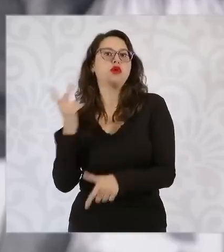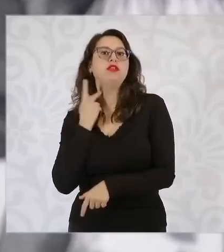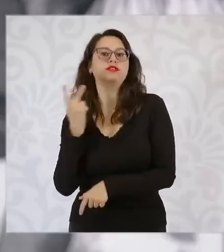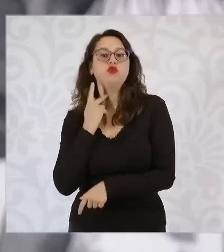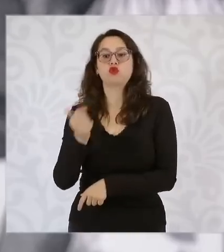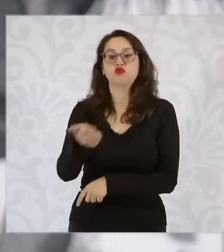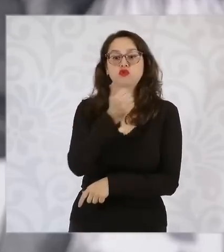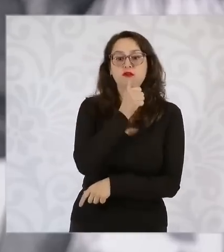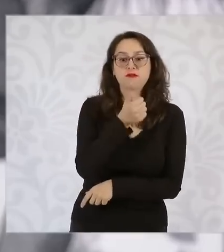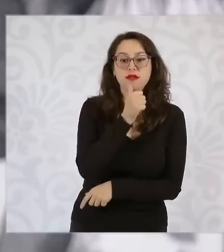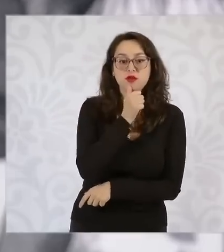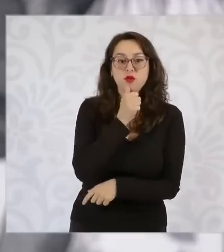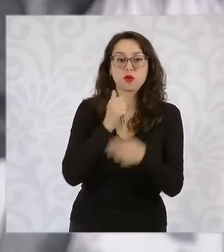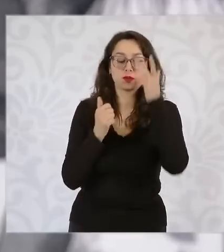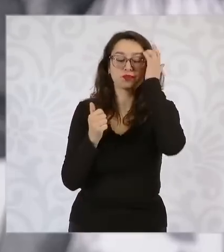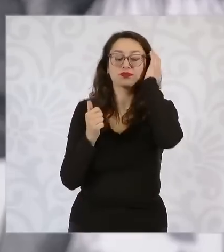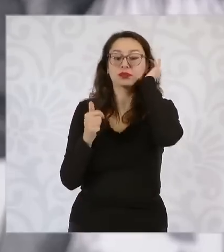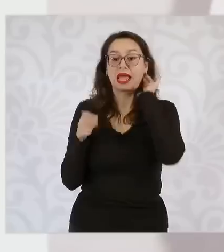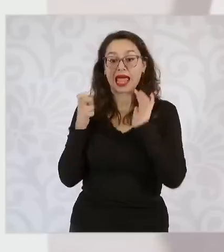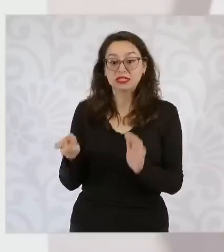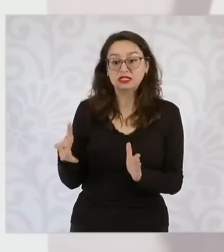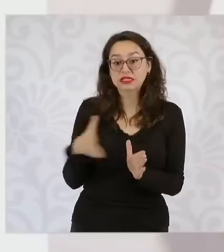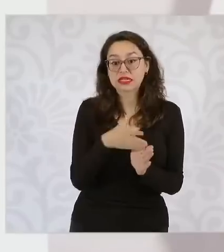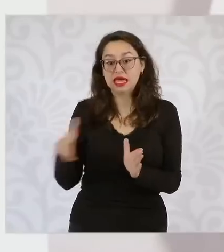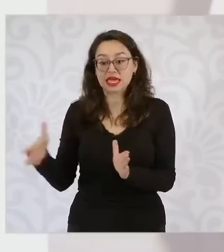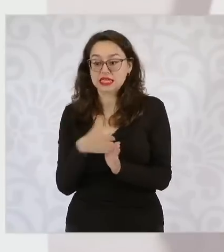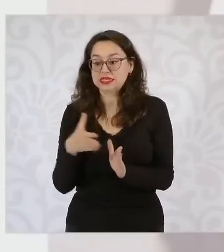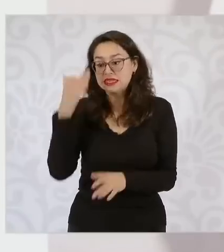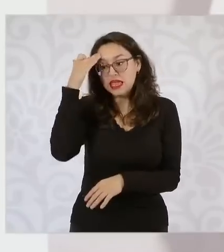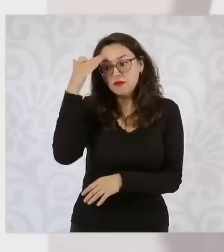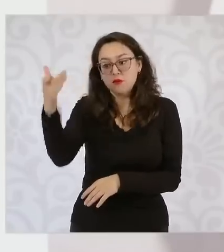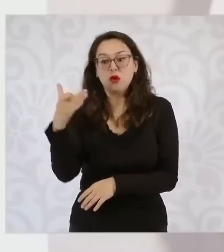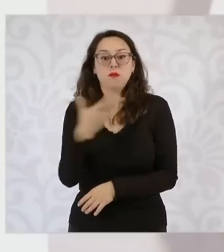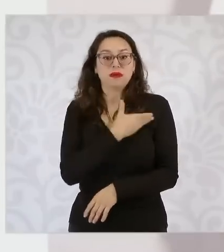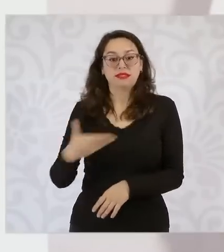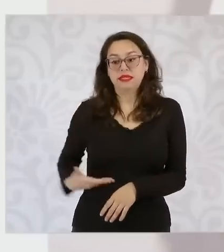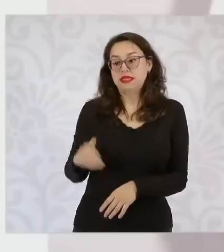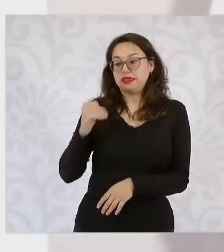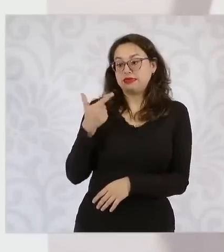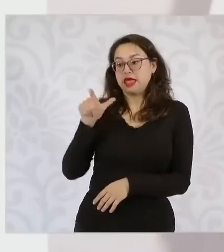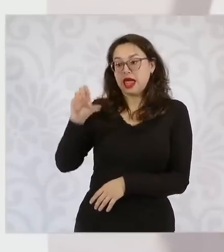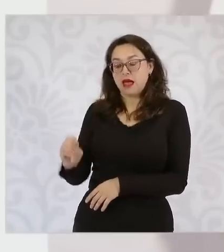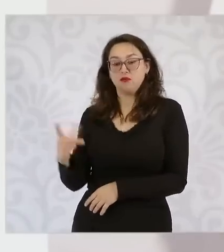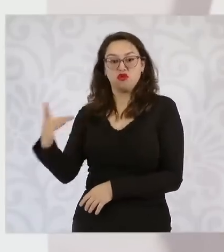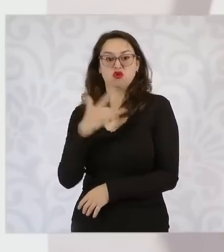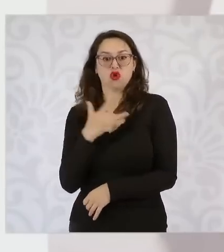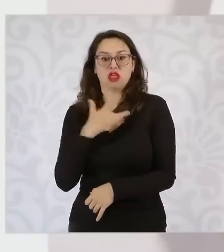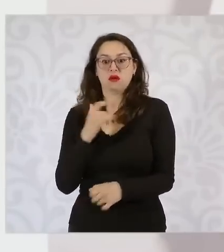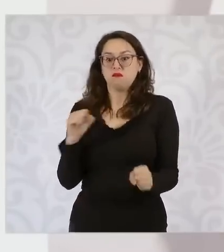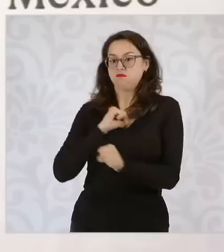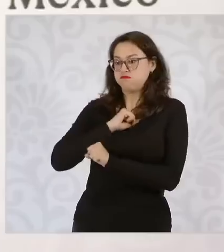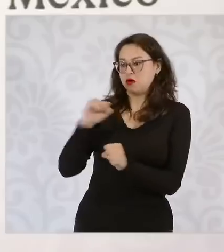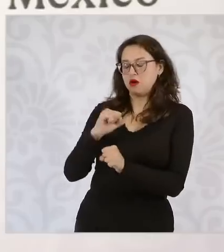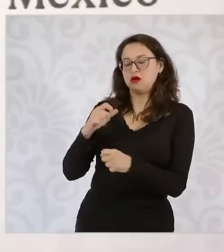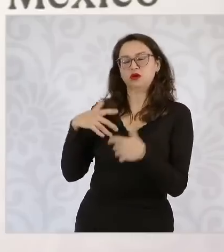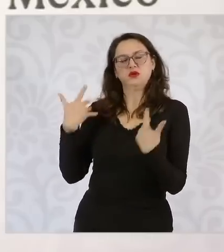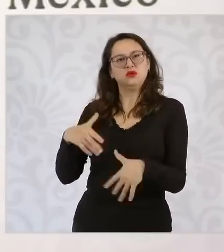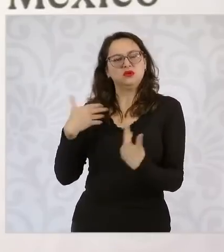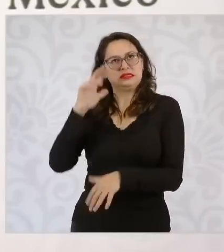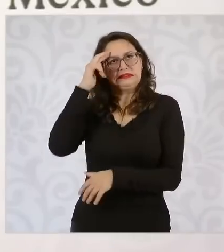López Obrador le dio el infarto justo En aquel momento toquemos madera eh Y se organizó este